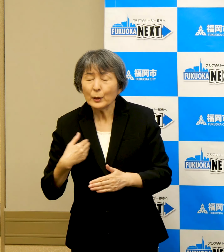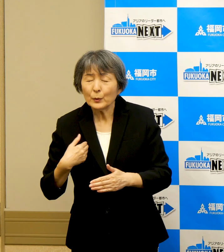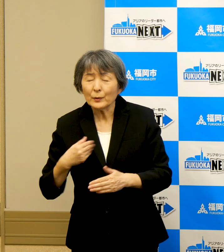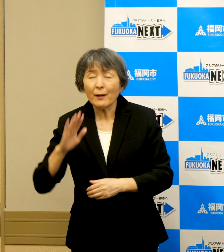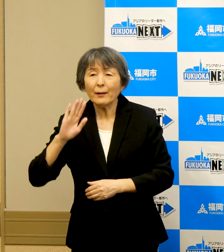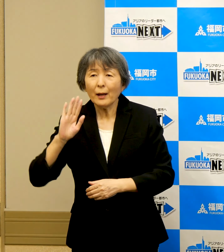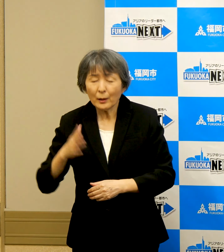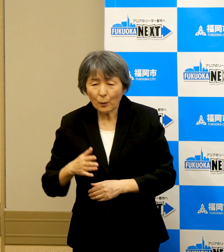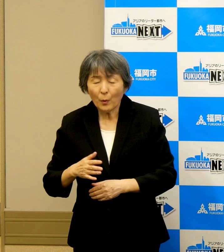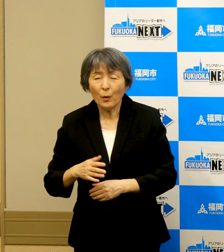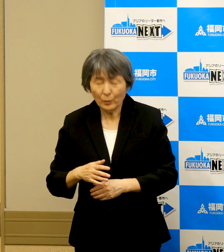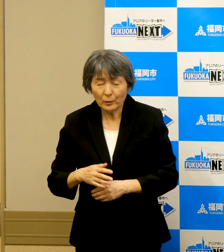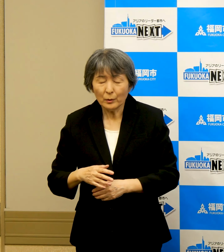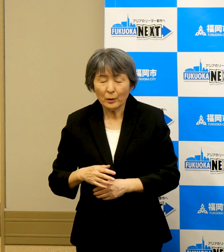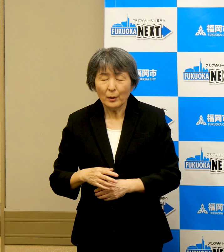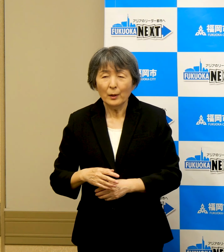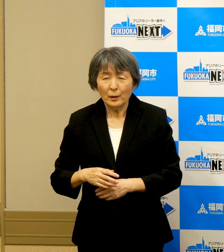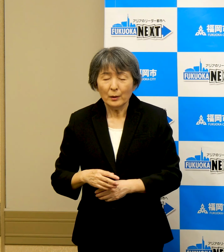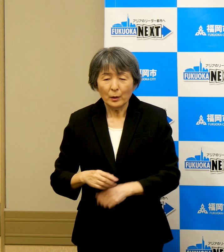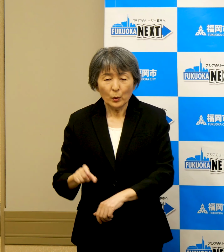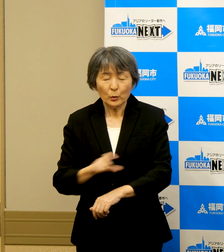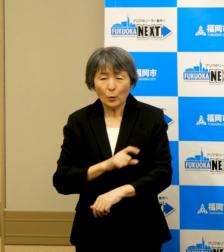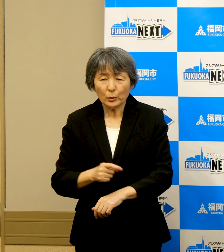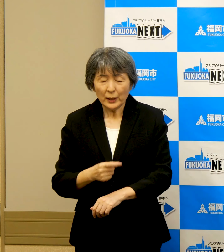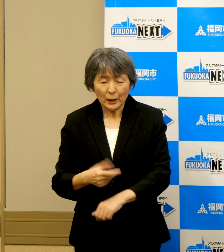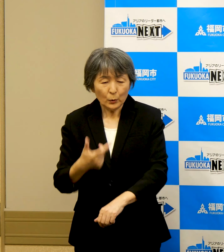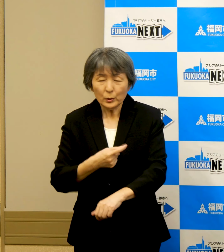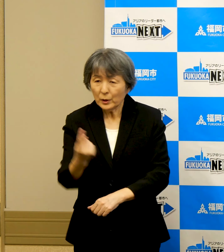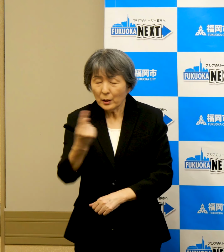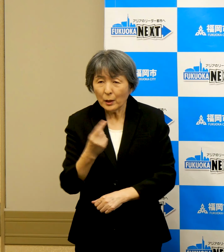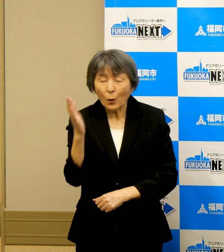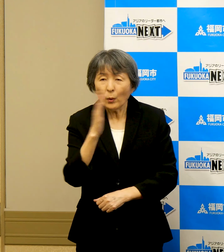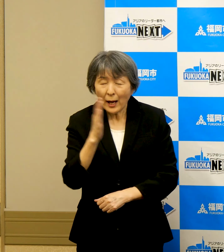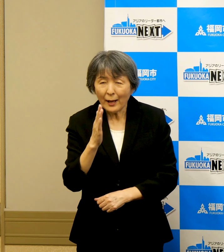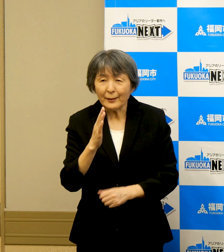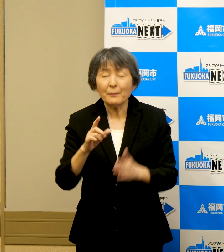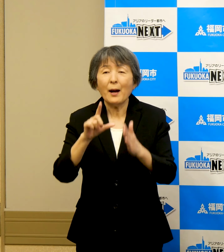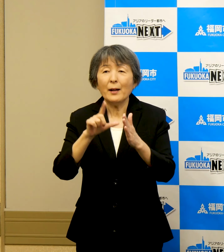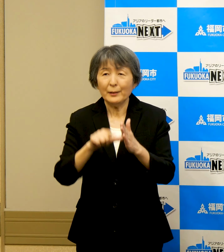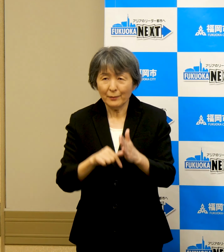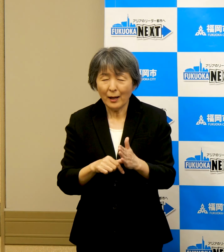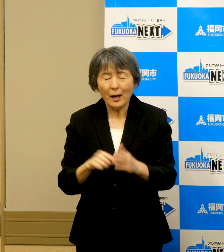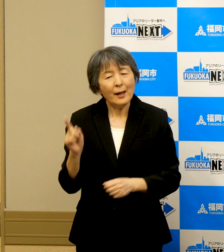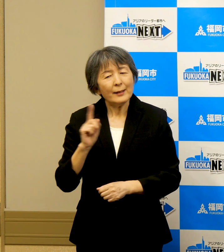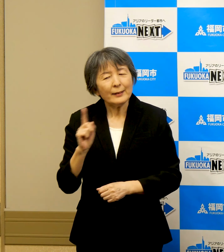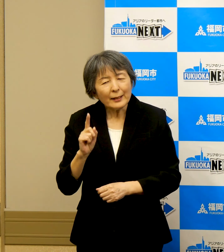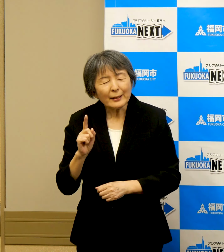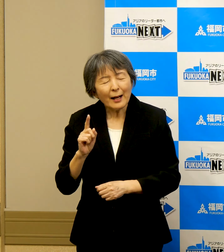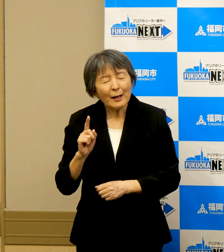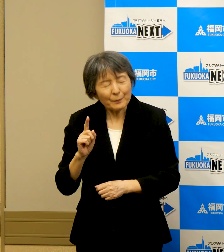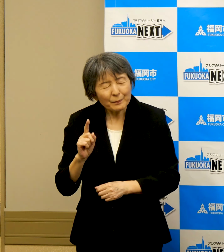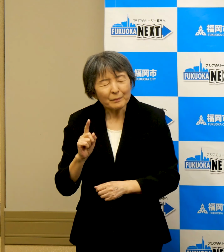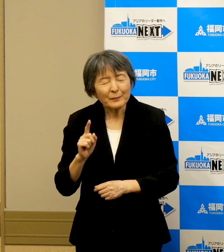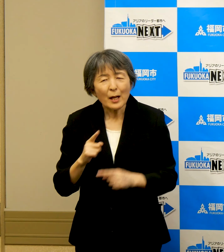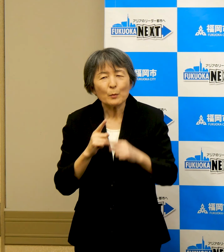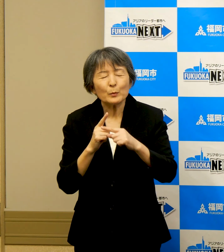特に打ちに来る人がいないとなったときに その要するに次の 例えば何かのインセンティブを 付けて来てもらうとかいう話になるのかなと